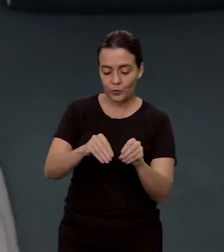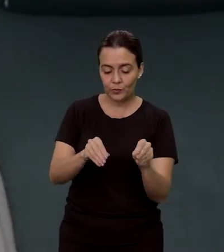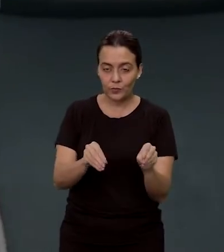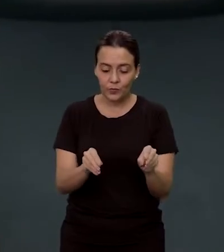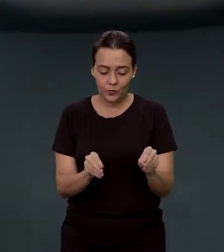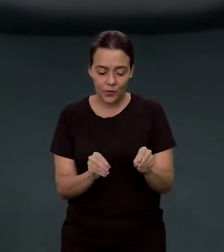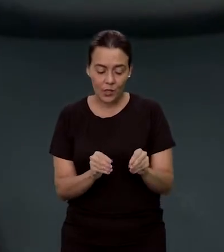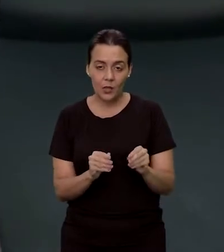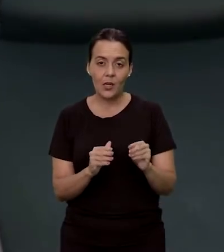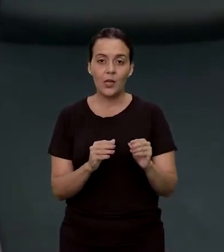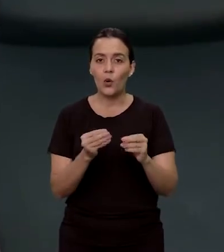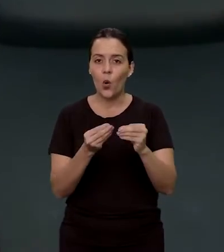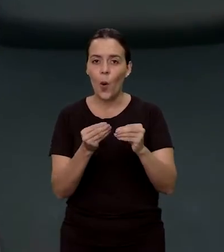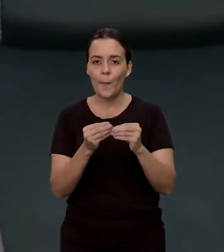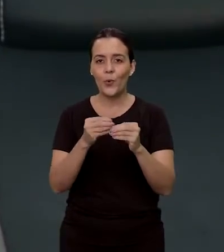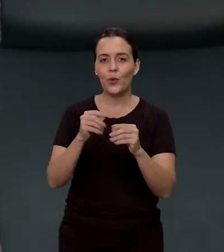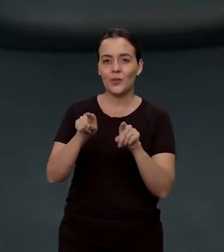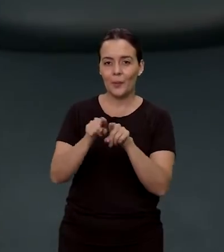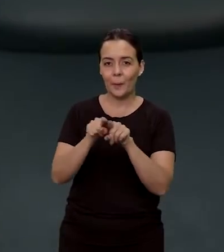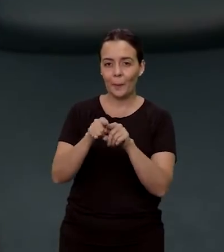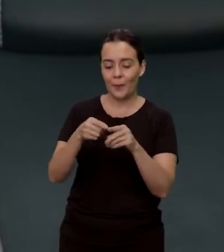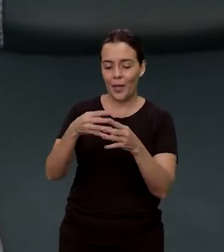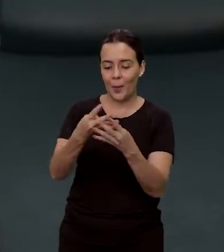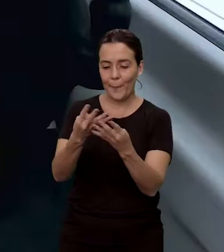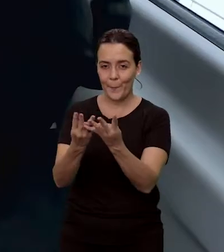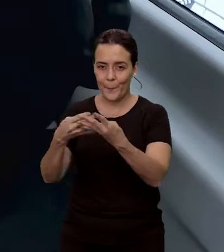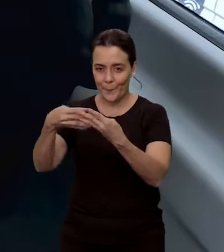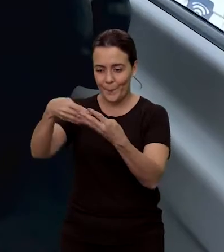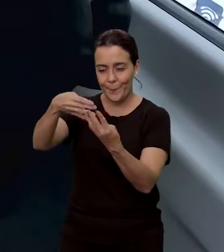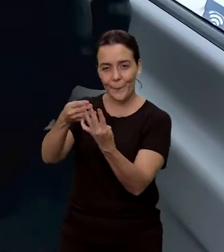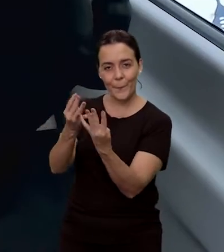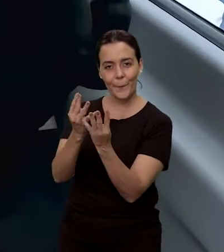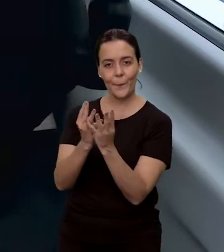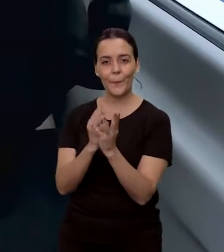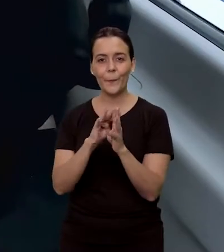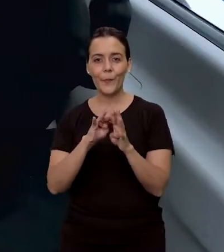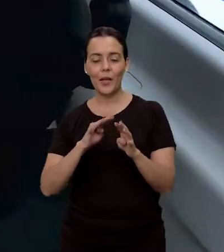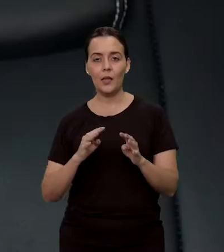Maneira de construir com palha, barro, isso super me interessa. [Katiúscia ] Gente, que bonito isso.